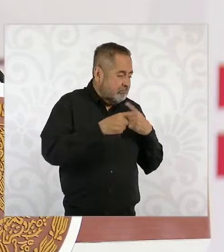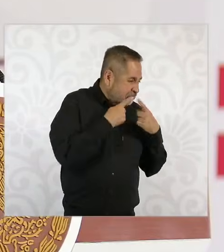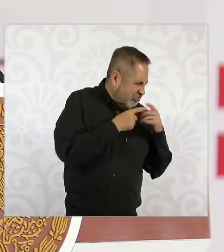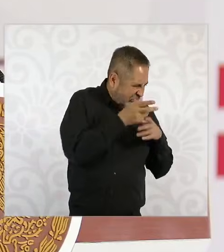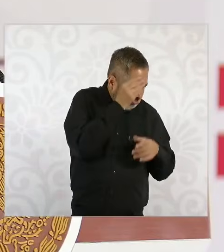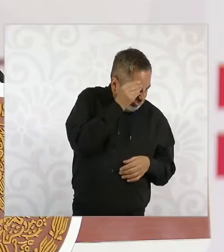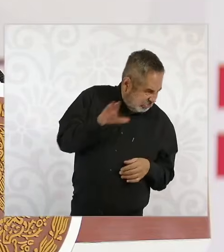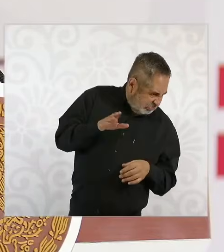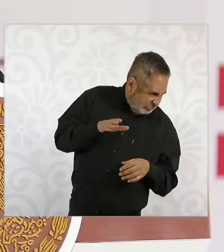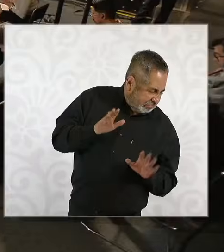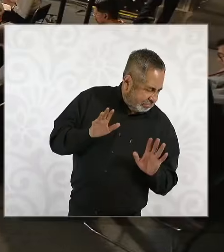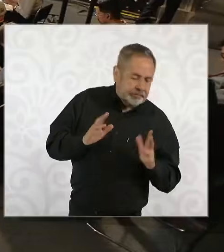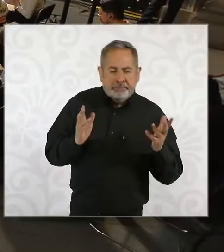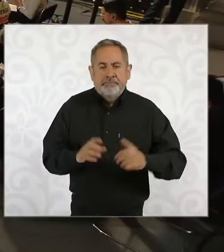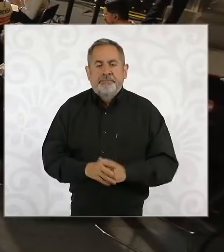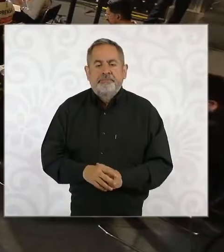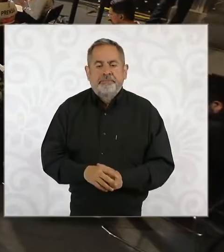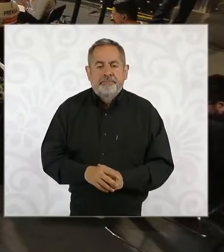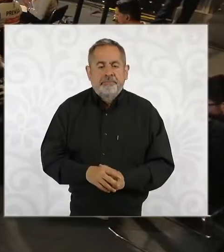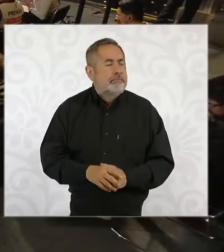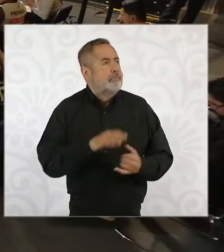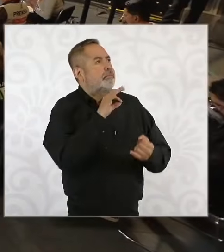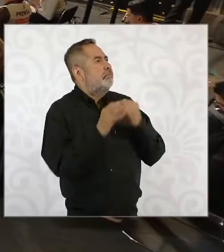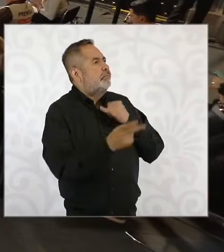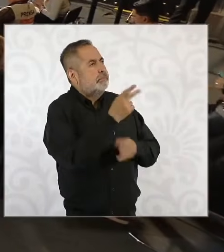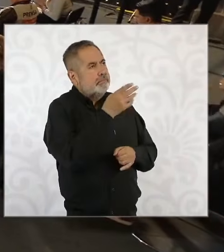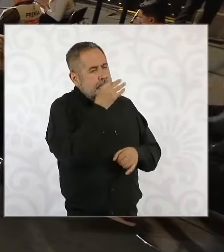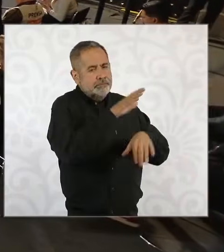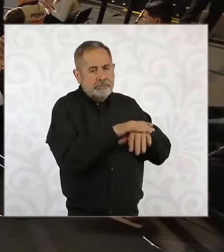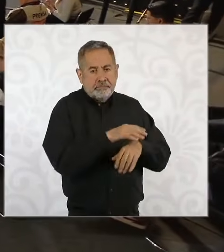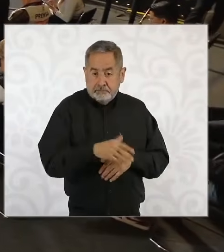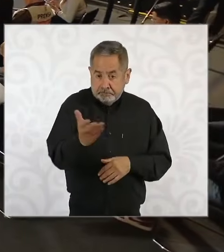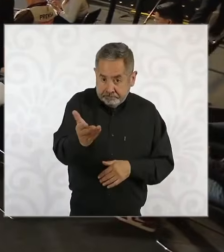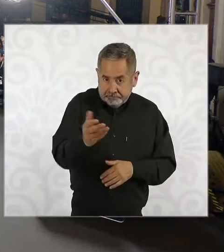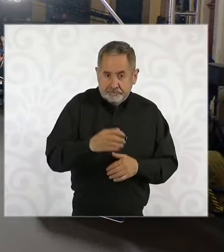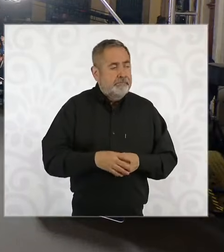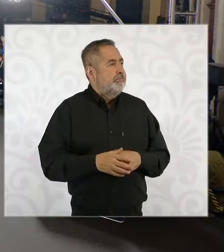desprestigio. Me permitiría agregar un último dato. usted lo dice. [carraspeo] Eh, gracias. Eh,